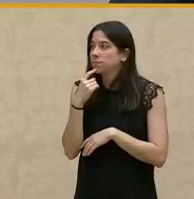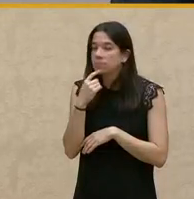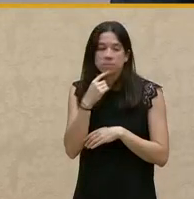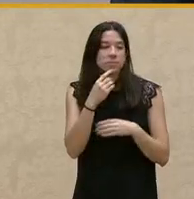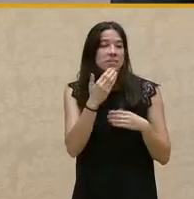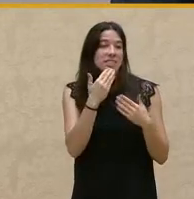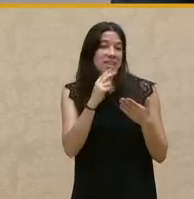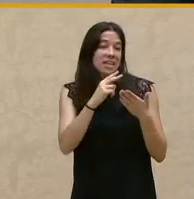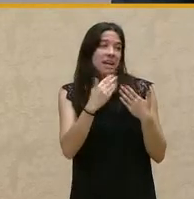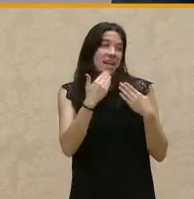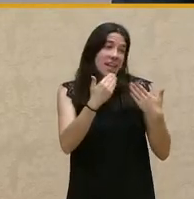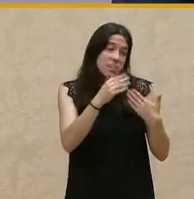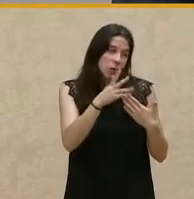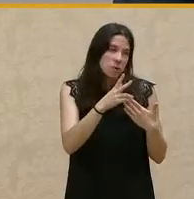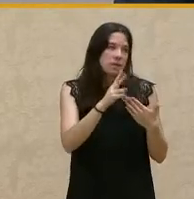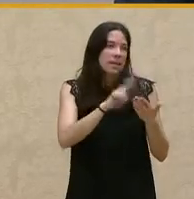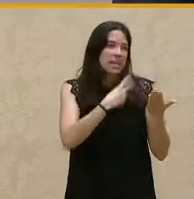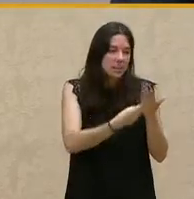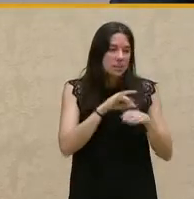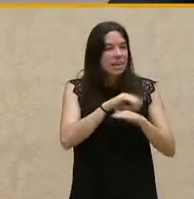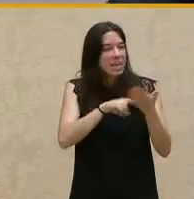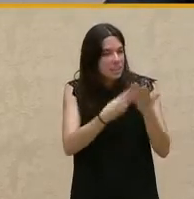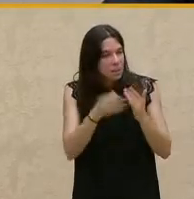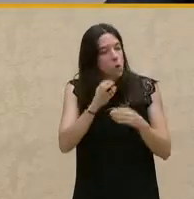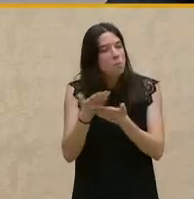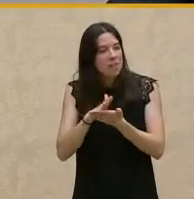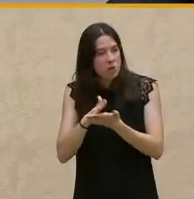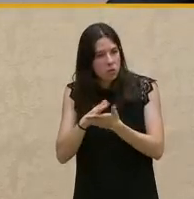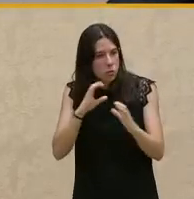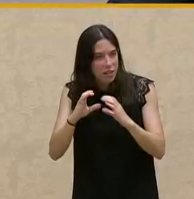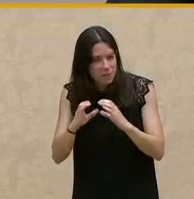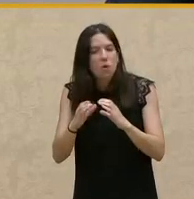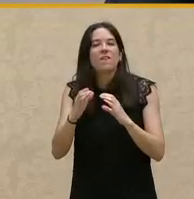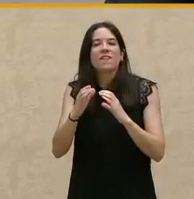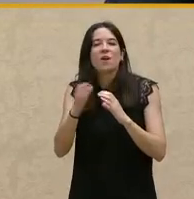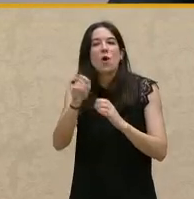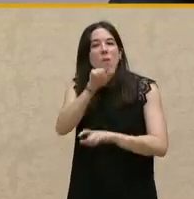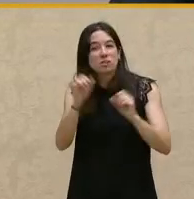intérpretes o mediadores comunicativos o personas en prácticas, etc., etc.,